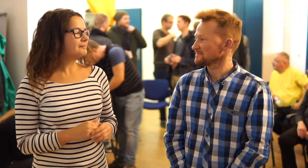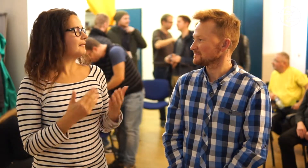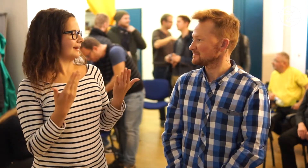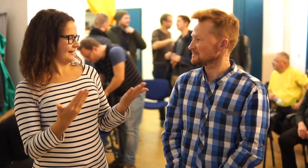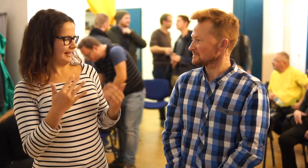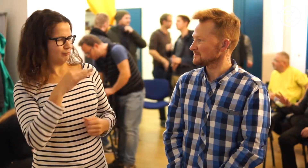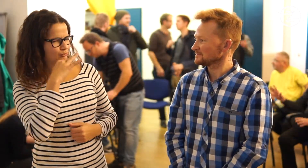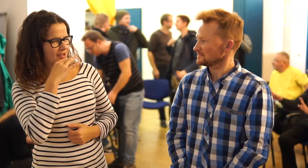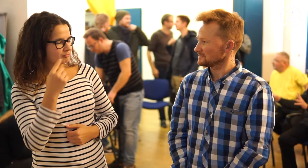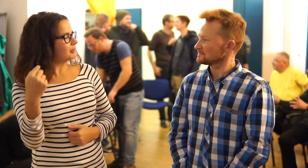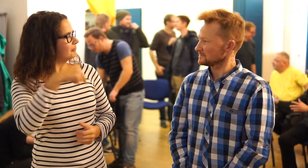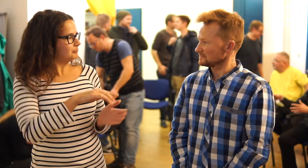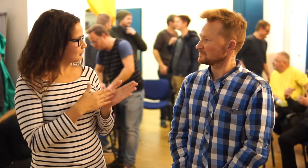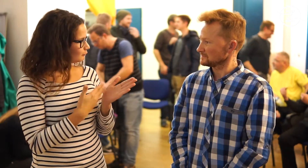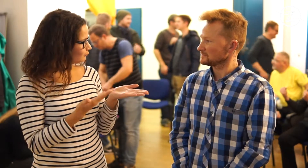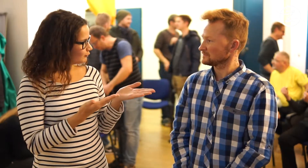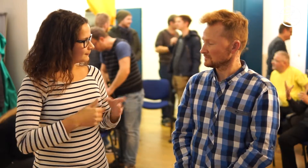Proč jsi přišel na dnešní přednášku?